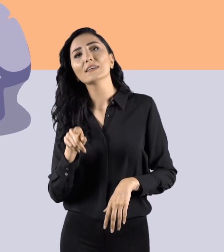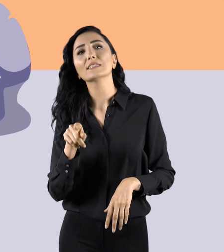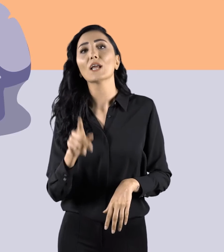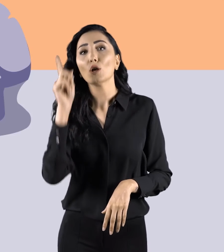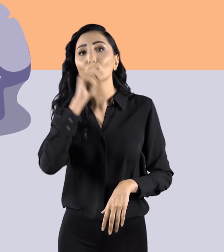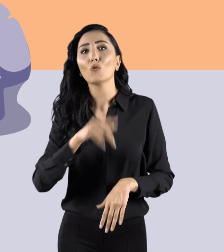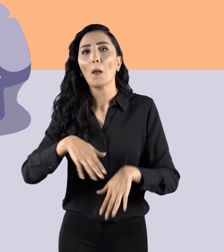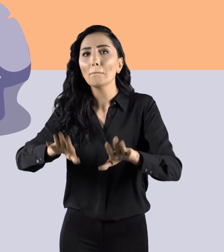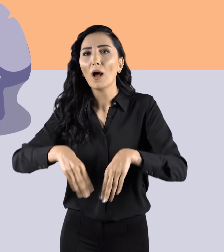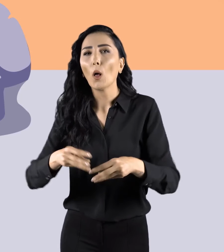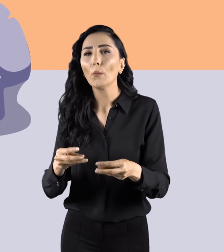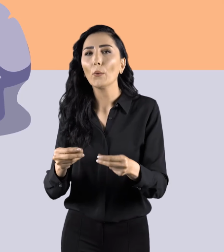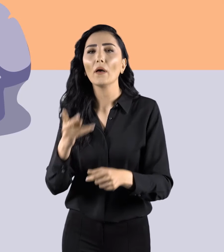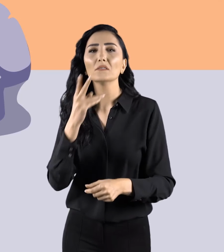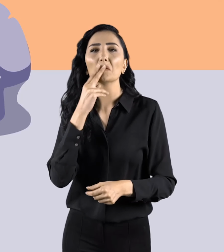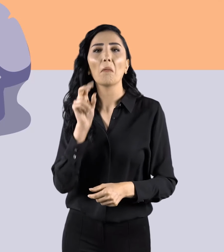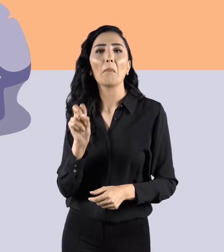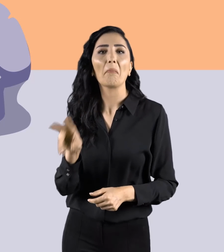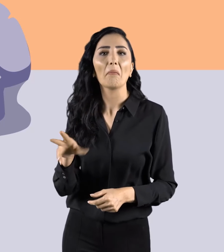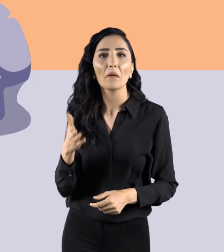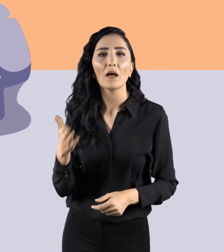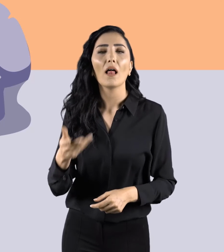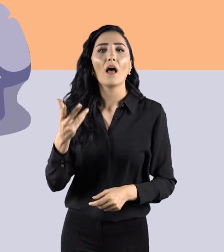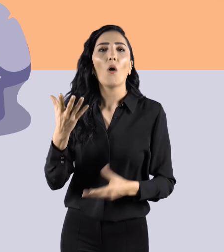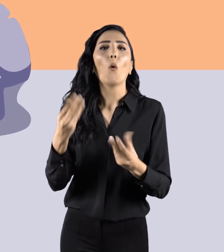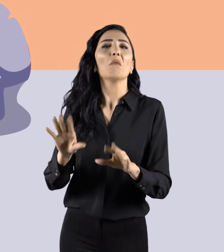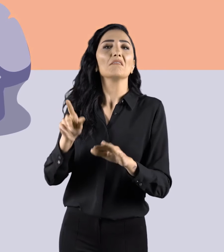oluşturduğu yangınlar ön plandadır. Çünkü mangal külleri,